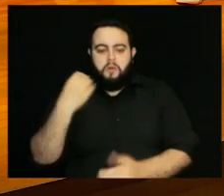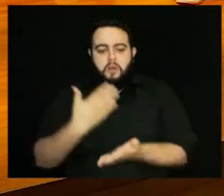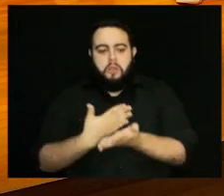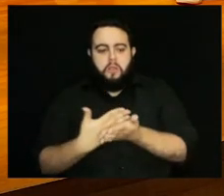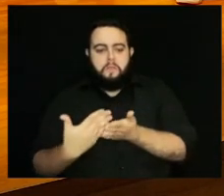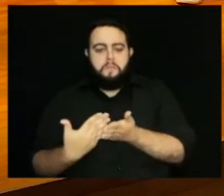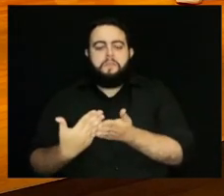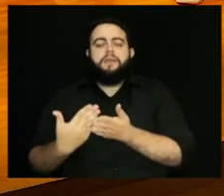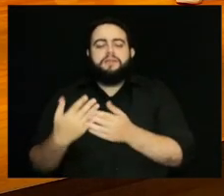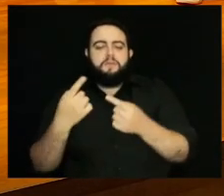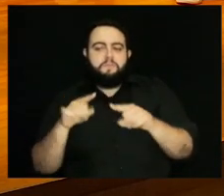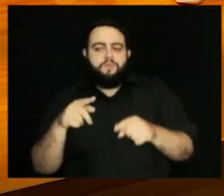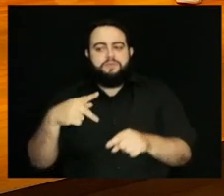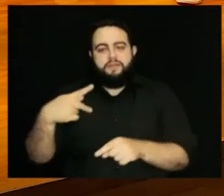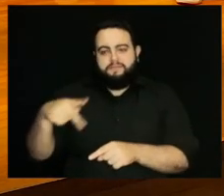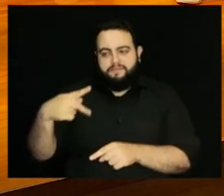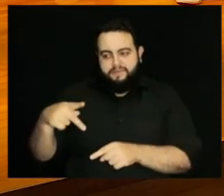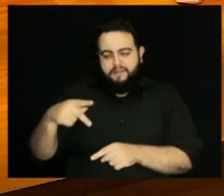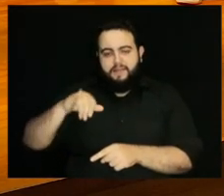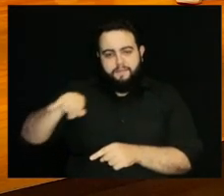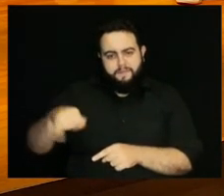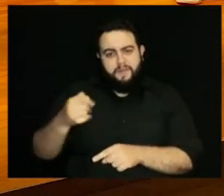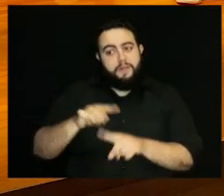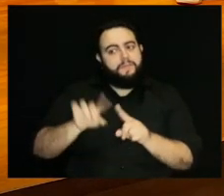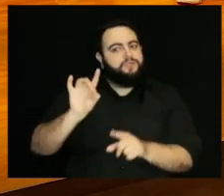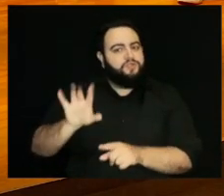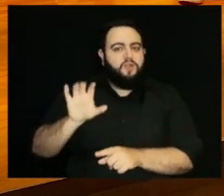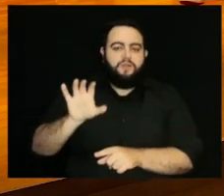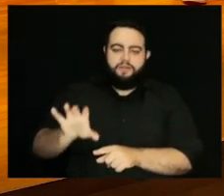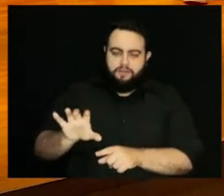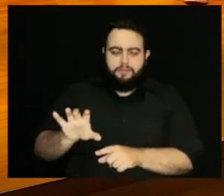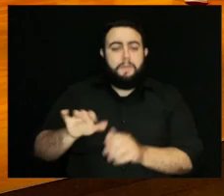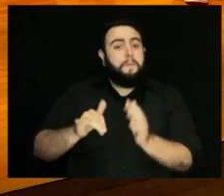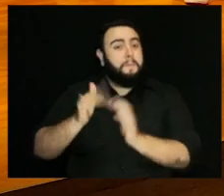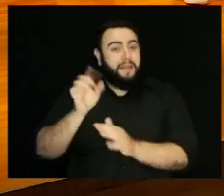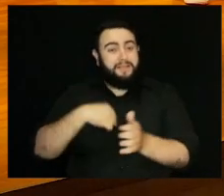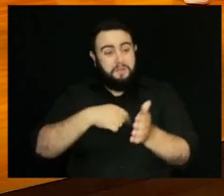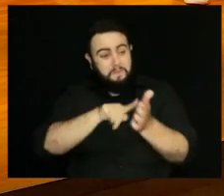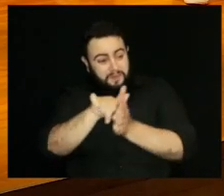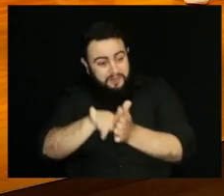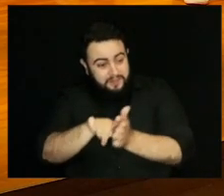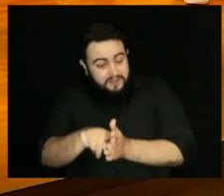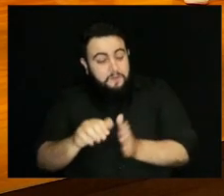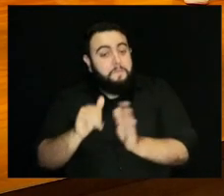mas era só ele. E quanto mais eu pesquiso mais eu vejo que tinha vários outros compositores dessa